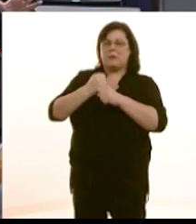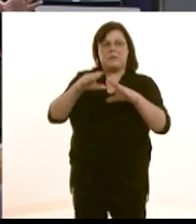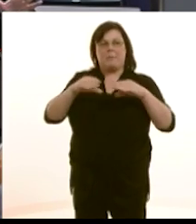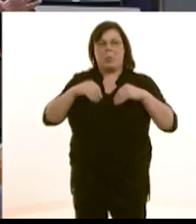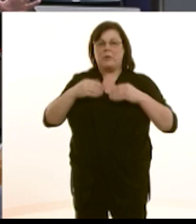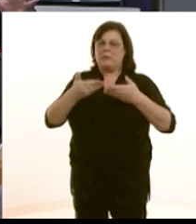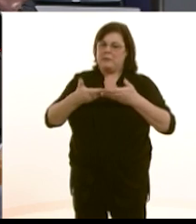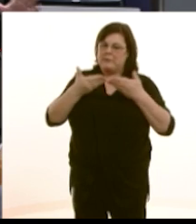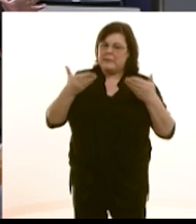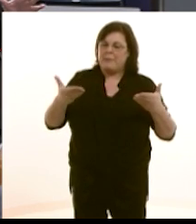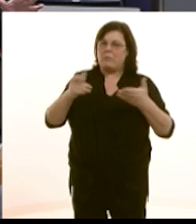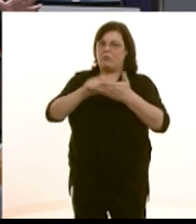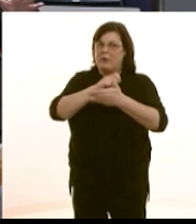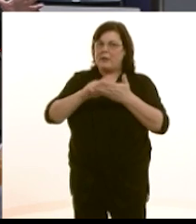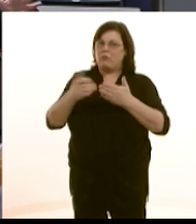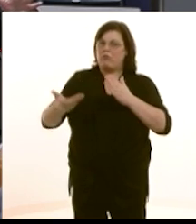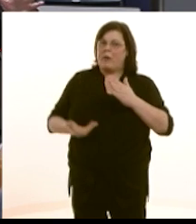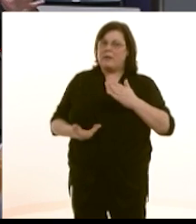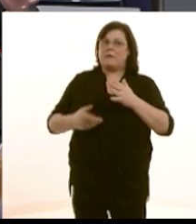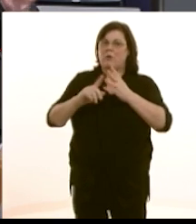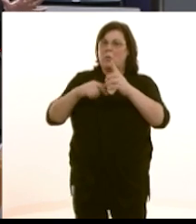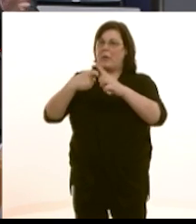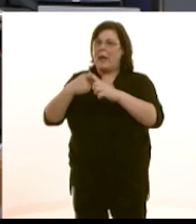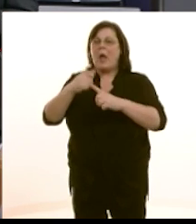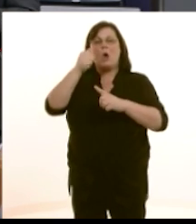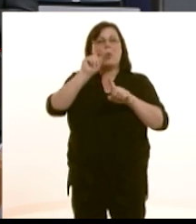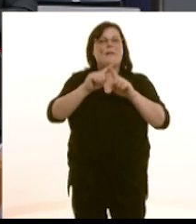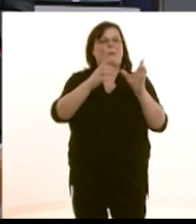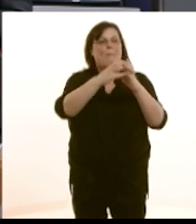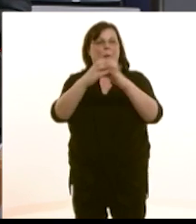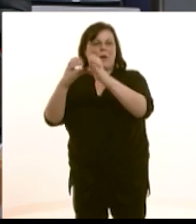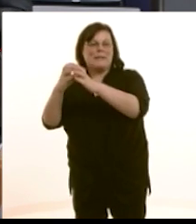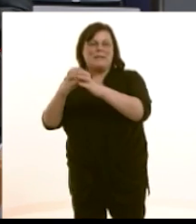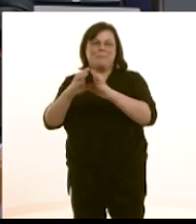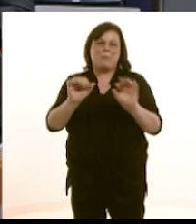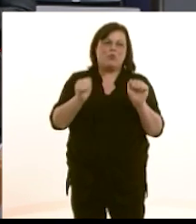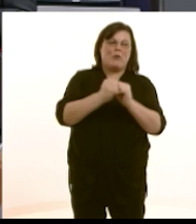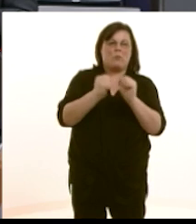disagreements that may exist between different parties over the merits or demerits of the